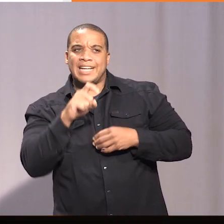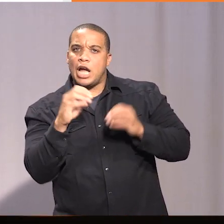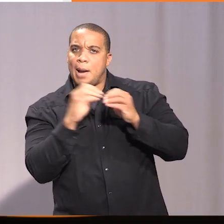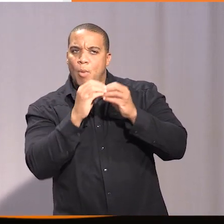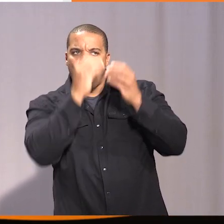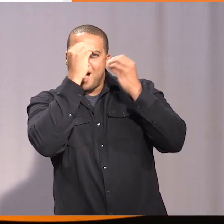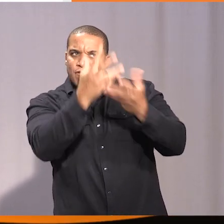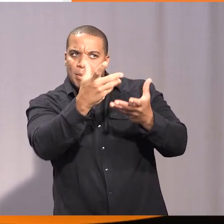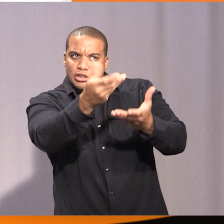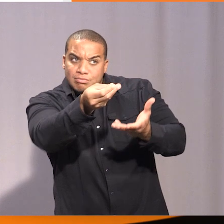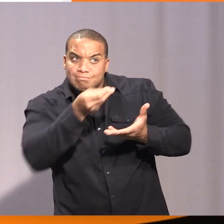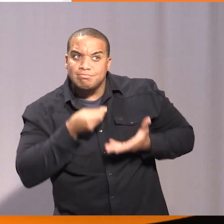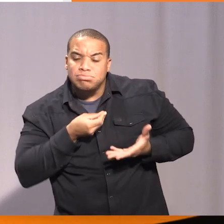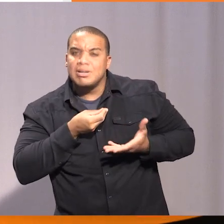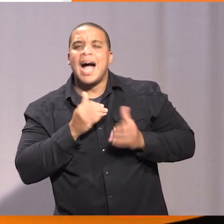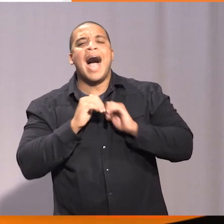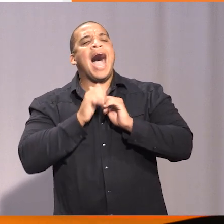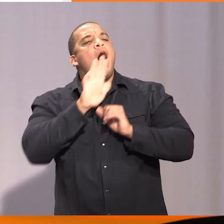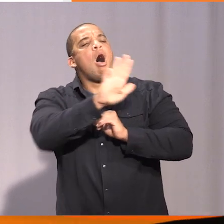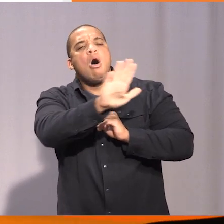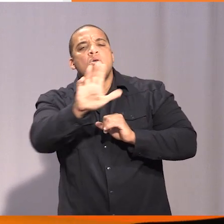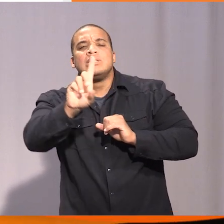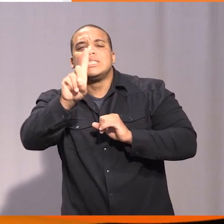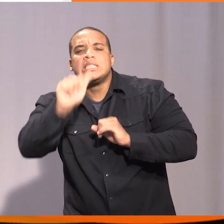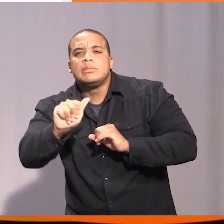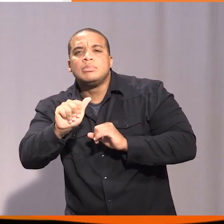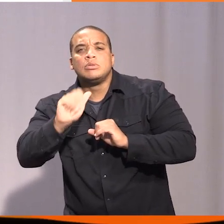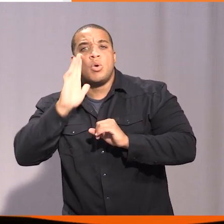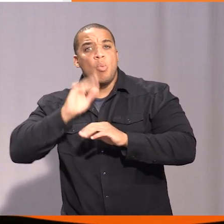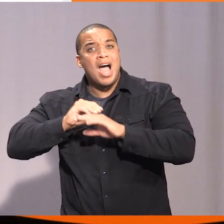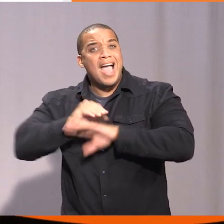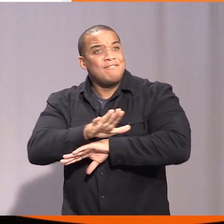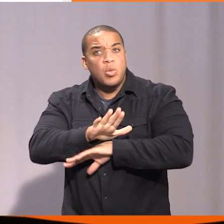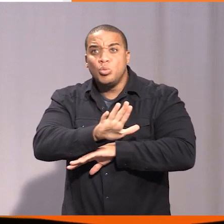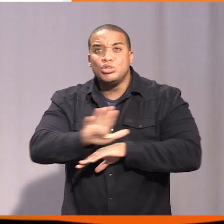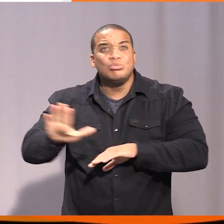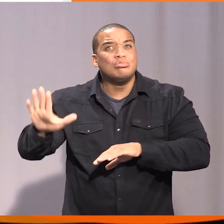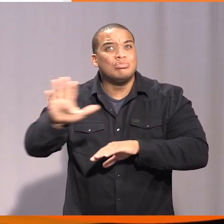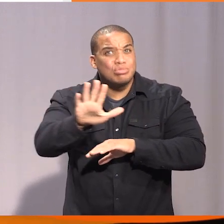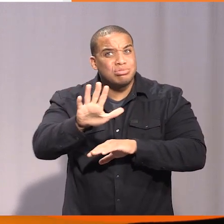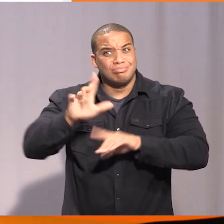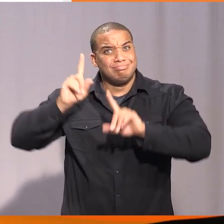probabilidad de que su discapacidad vaya a ser un factor importante mientras asiste a BCC.